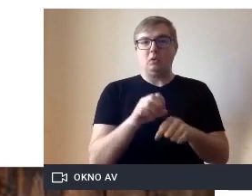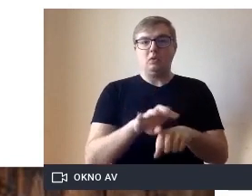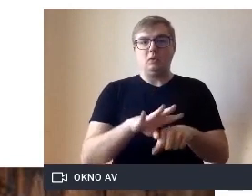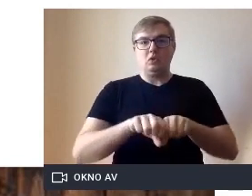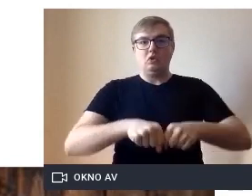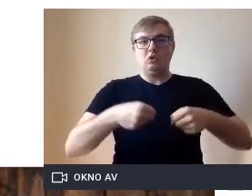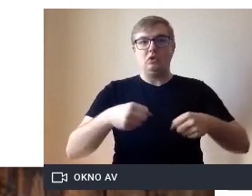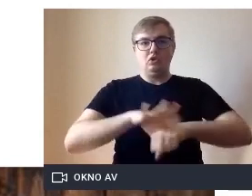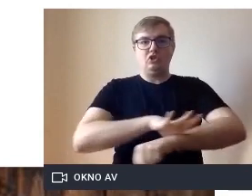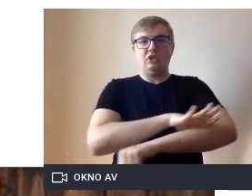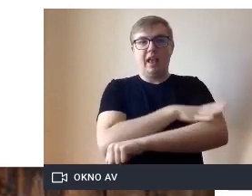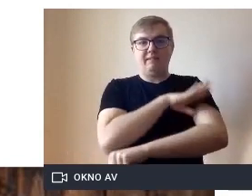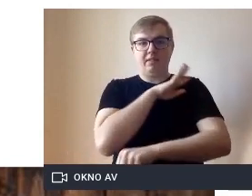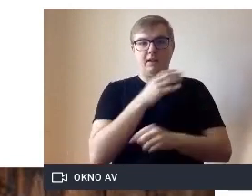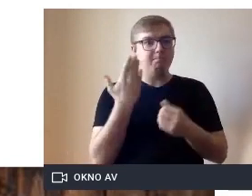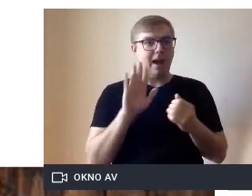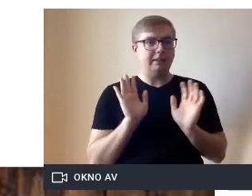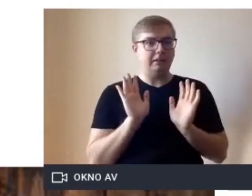Jest bardzo sztywna.